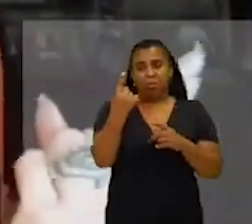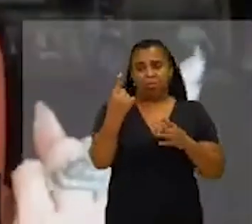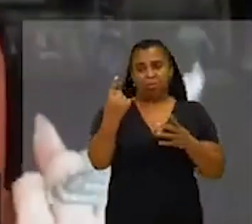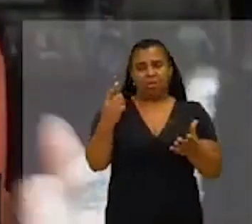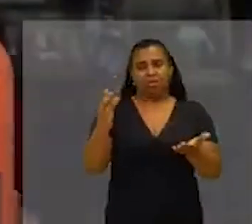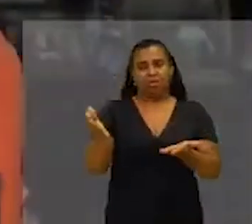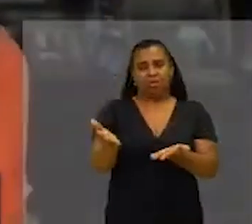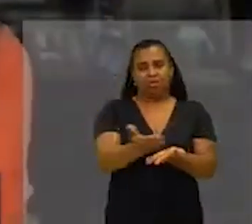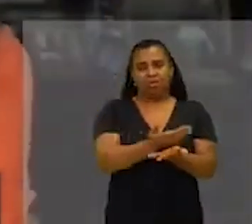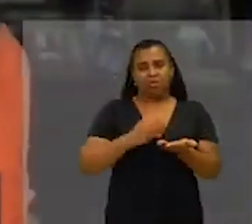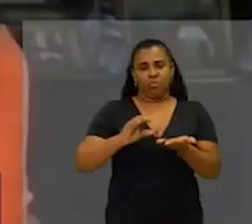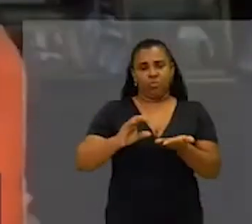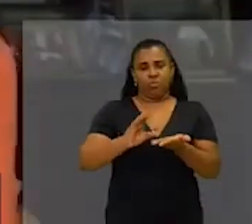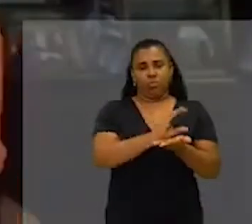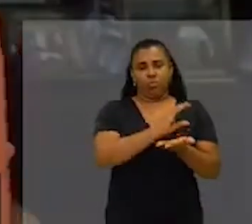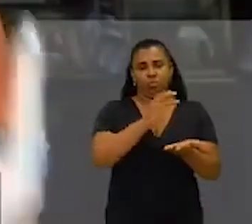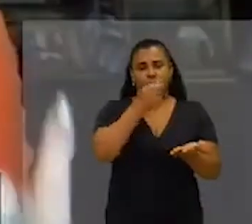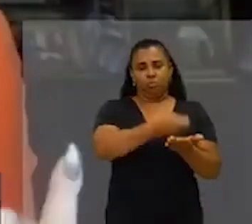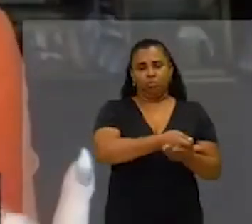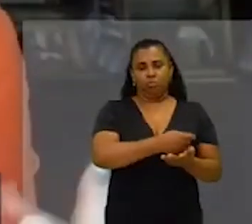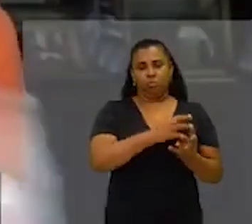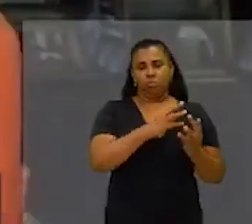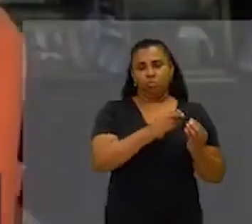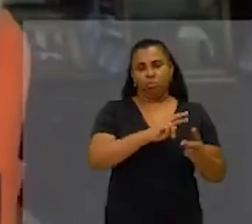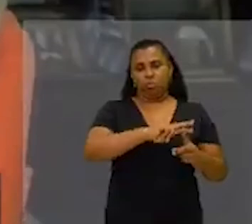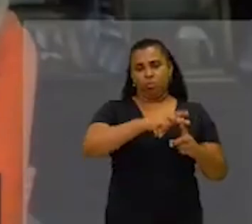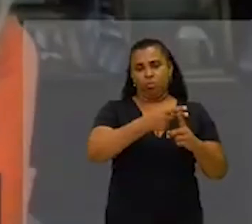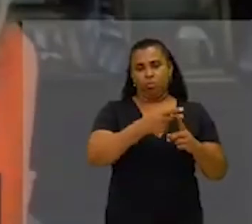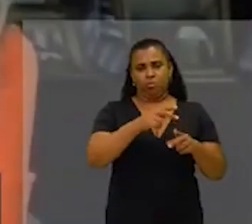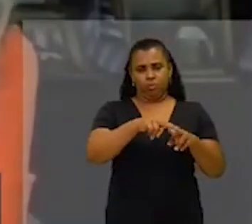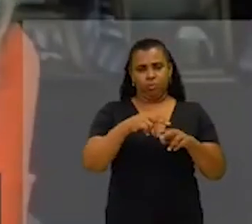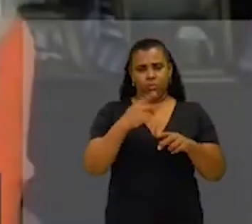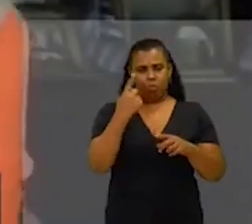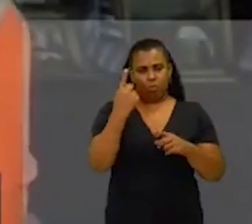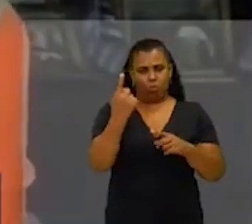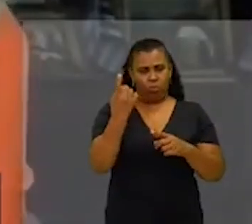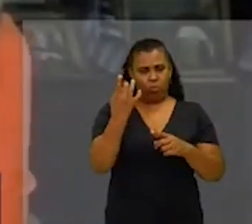a mais que o herege recebo em dobro pode uma mulher tu não vai mais ele ainda insuficiente